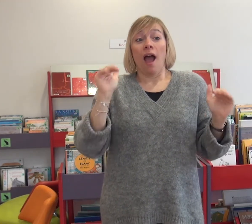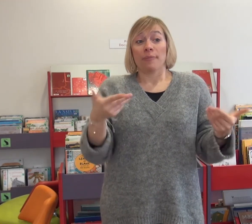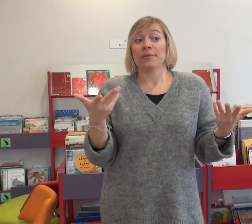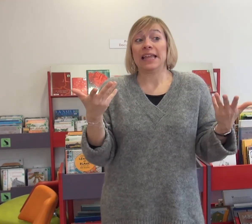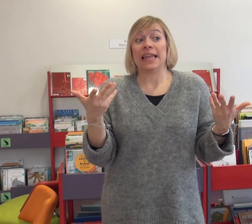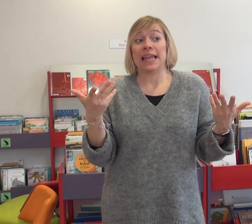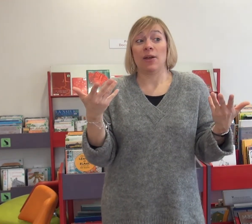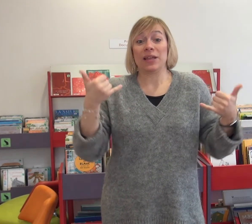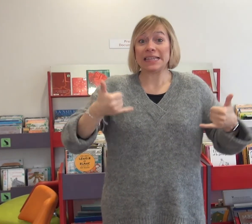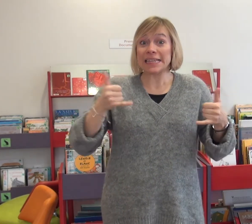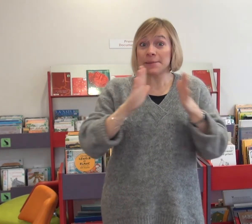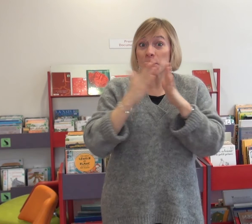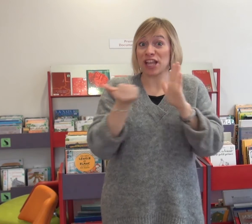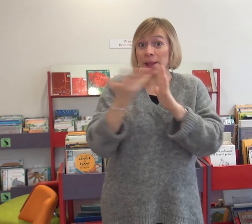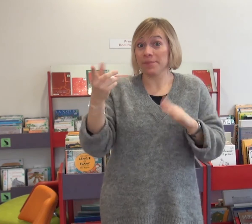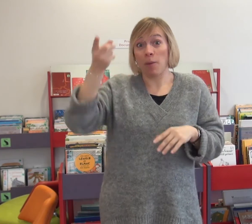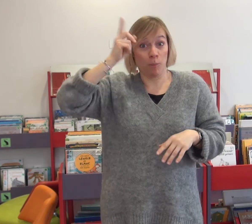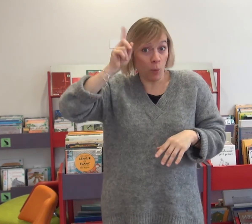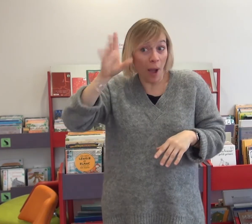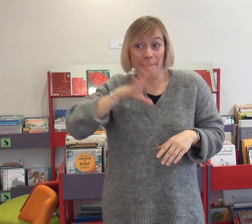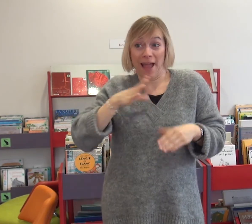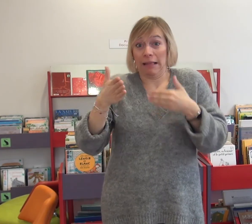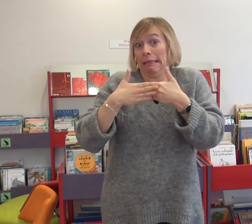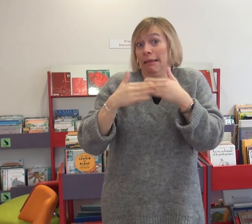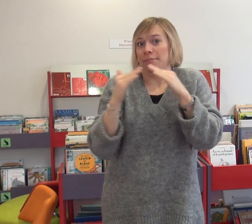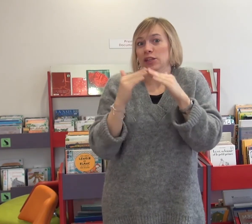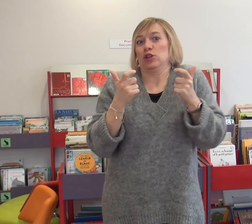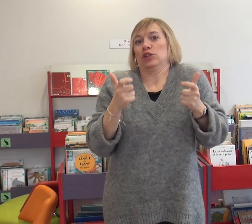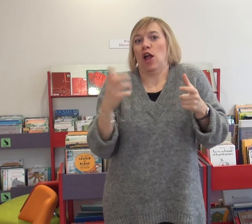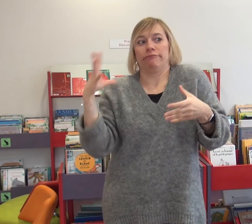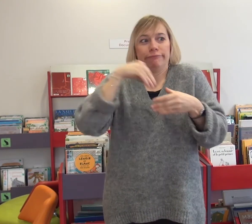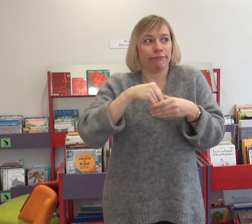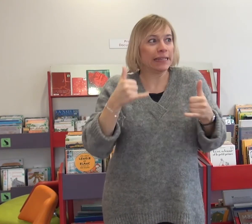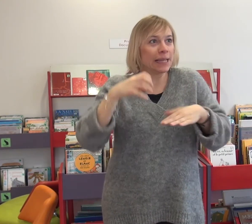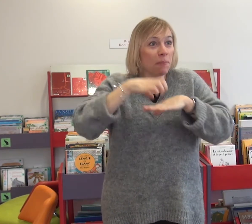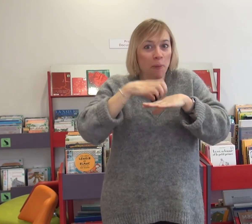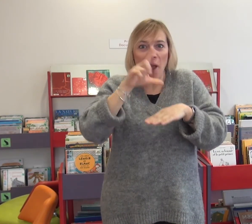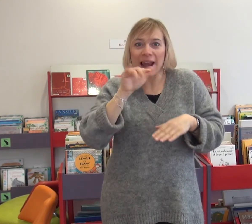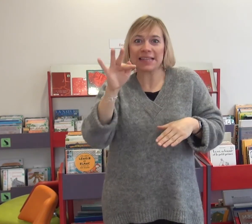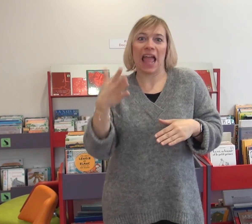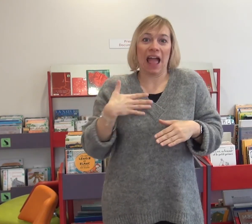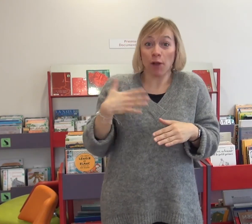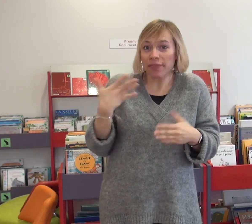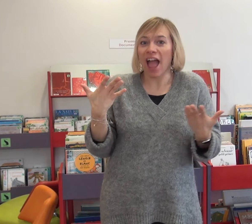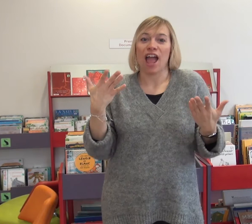Après, pourquoi ici à la bibliothèque Chaptal… parce que j’ai la chance d’habiter juste à côté. Et il y a l’avantage d’y avoir le Pôle LSF.